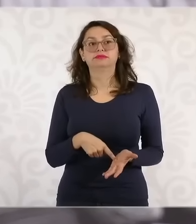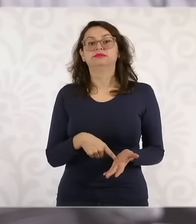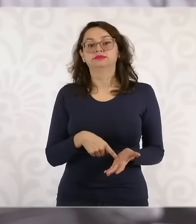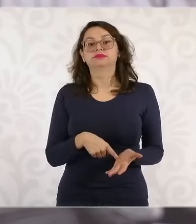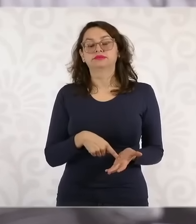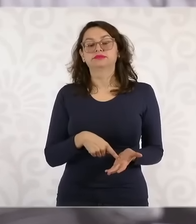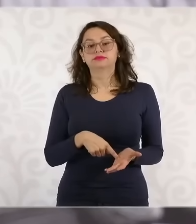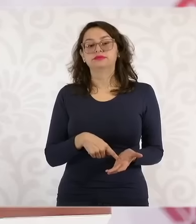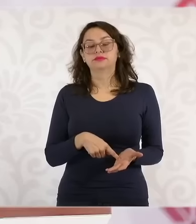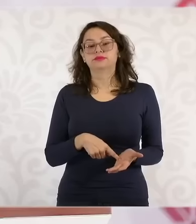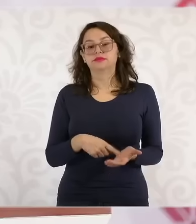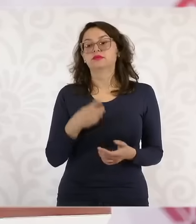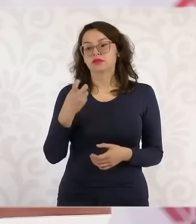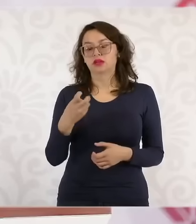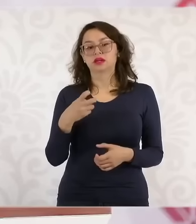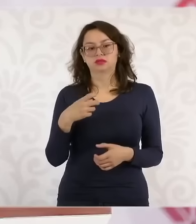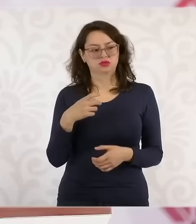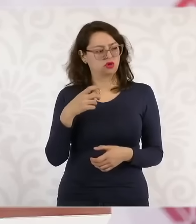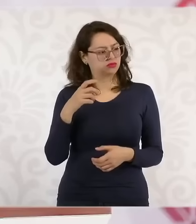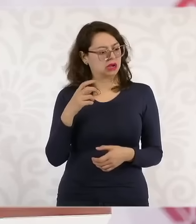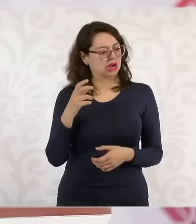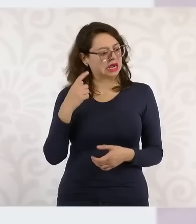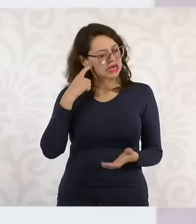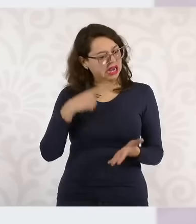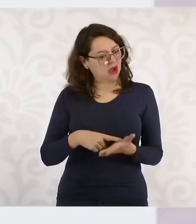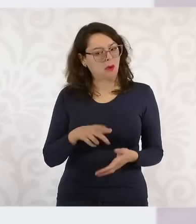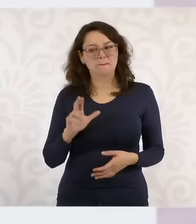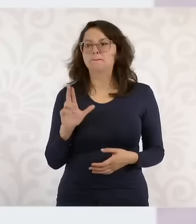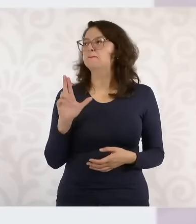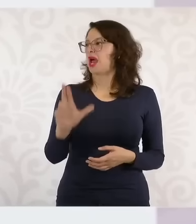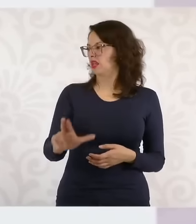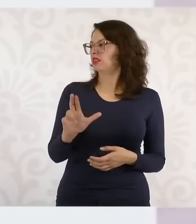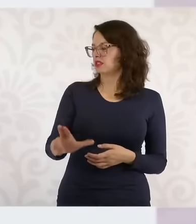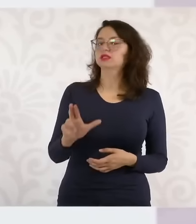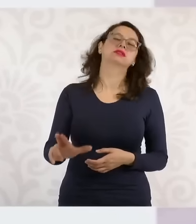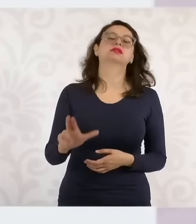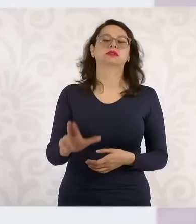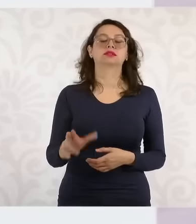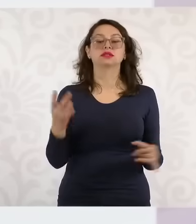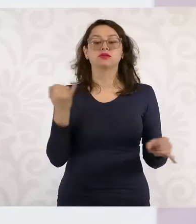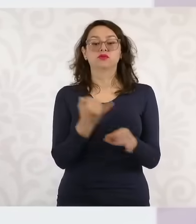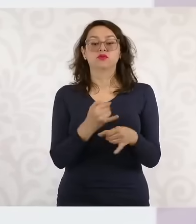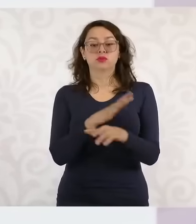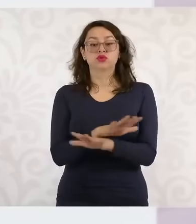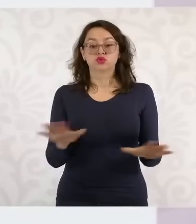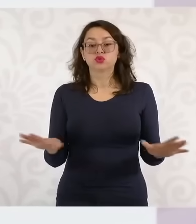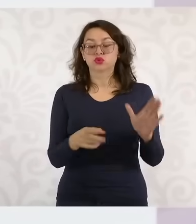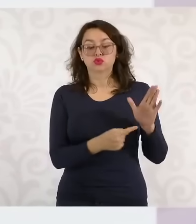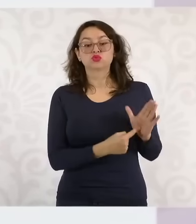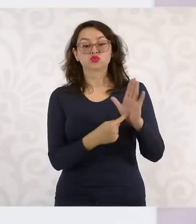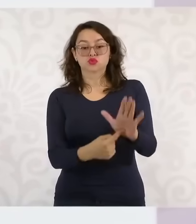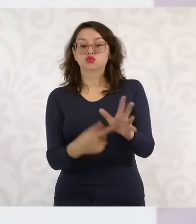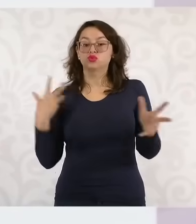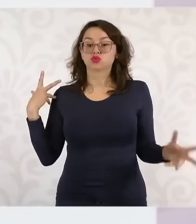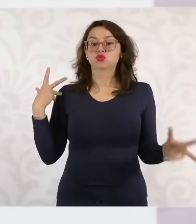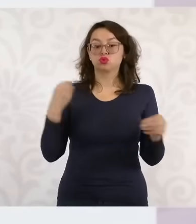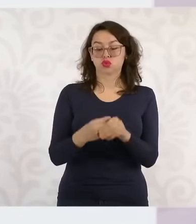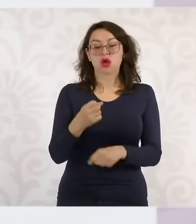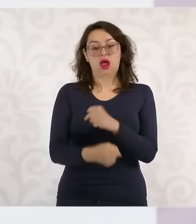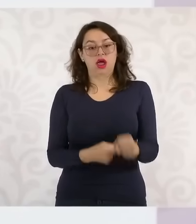presentar aquí, me parece que el martes, un eh un avance, un resumen de lo que se hizo este año